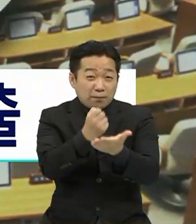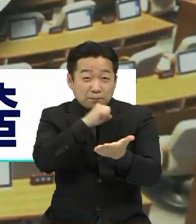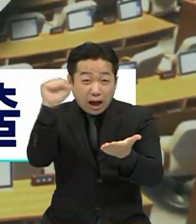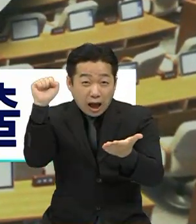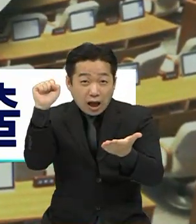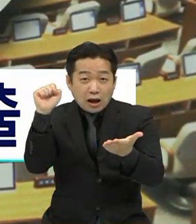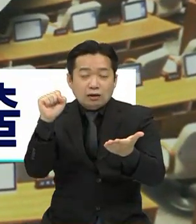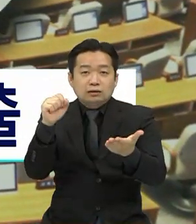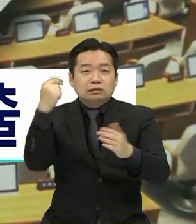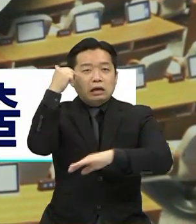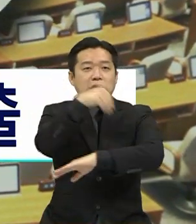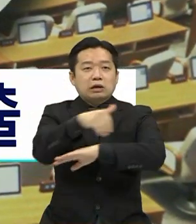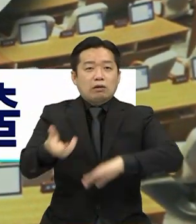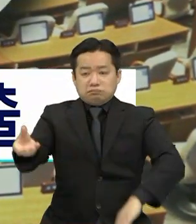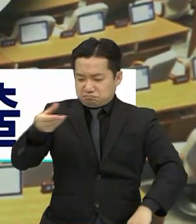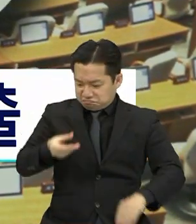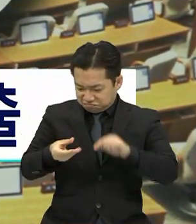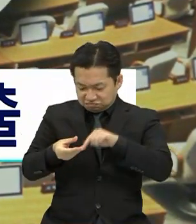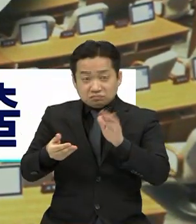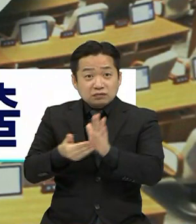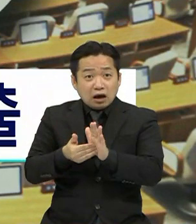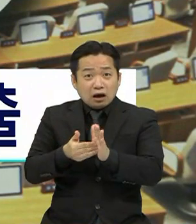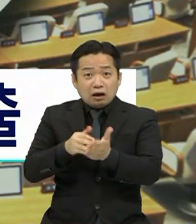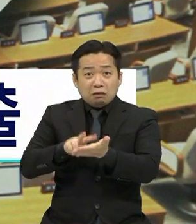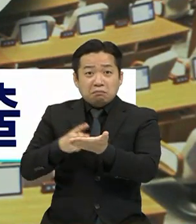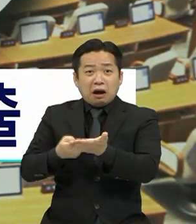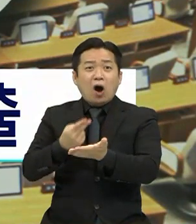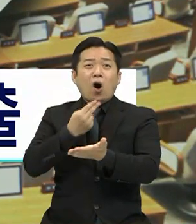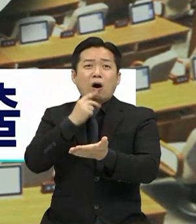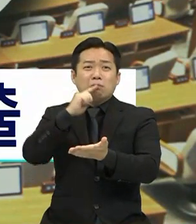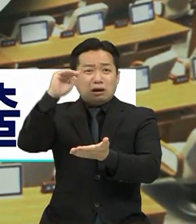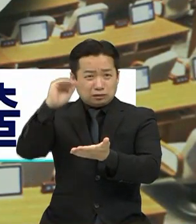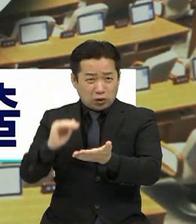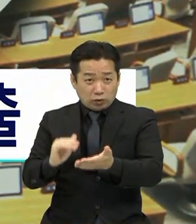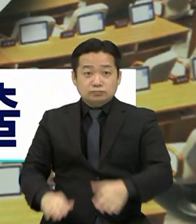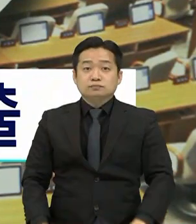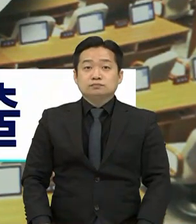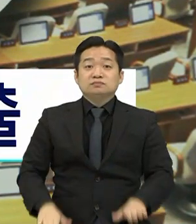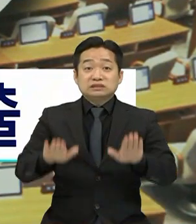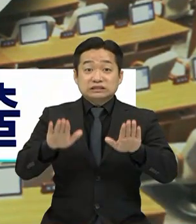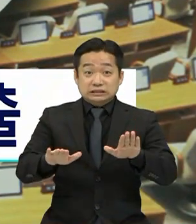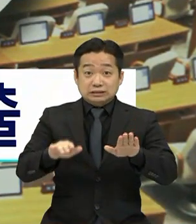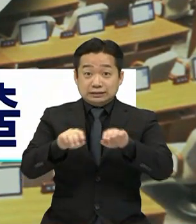이행안을 제출했는데 사실상 바꿀 게 없다는 내용이었습니다. 결국은 지금의 시스템을 유지하겠다는